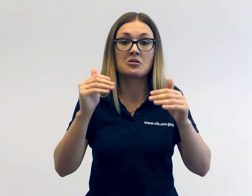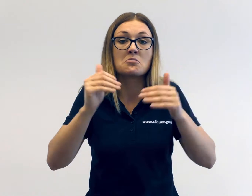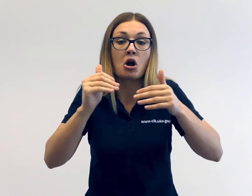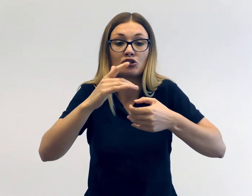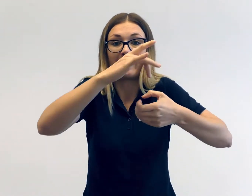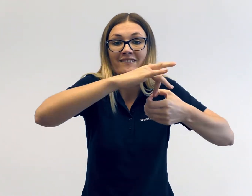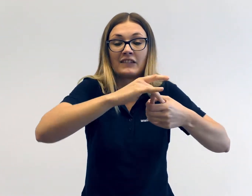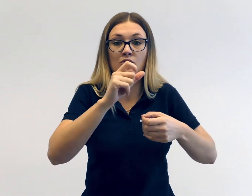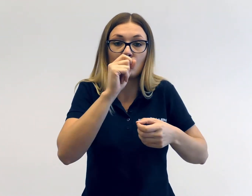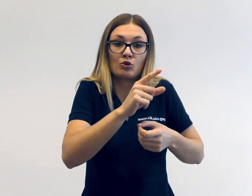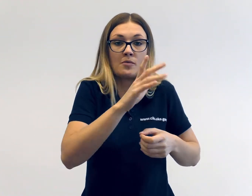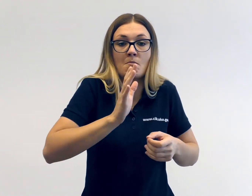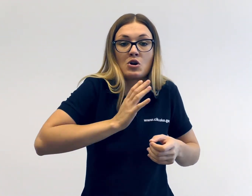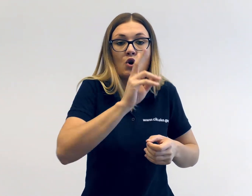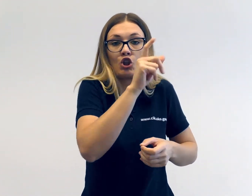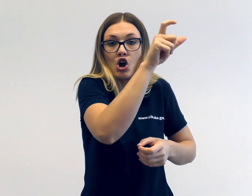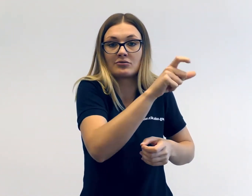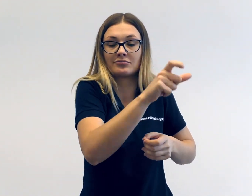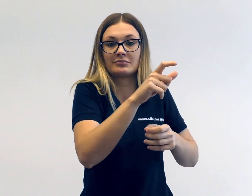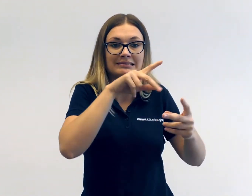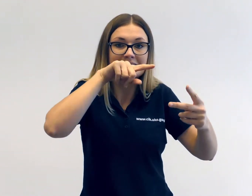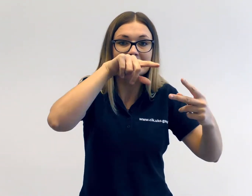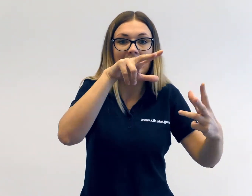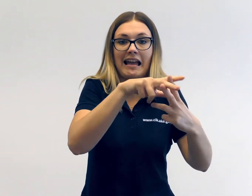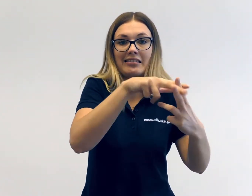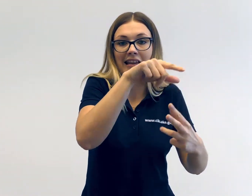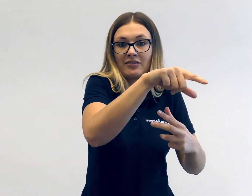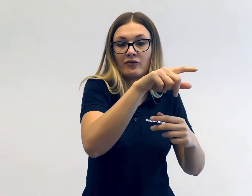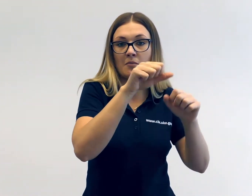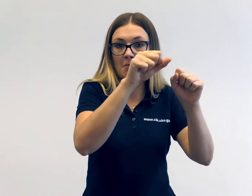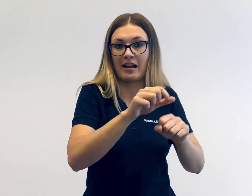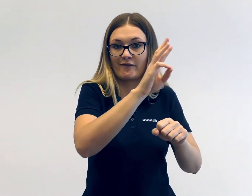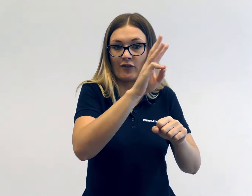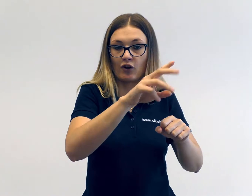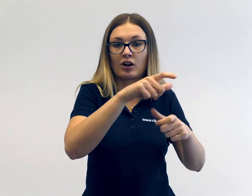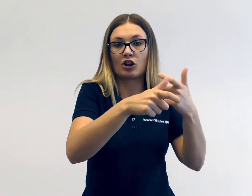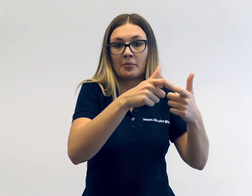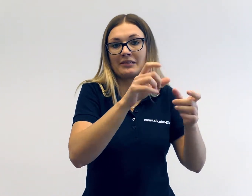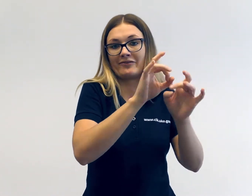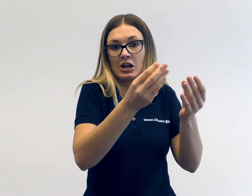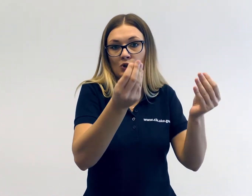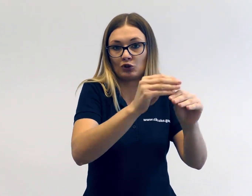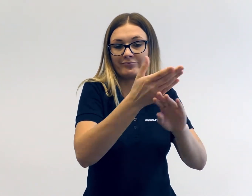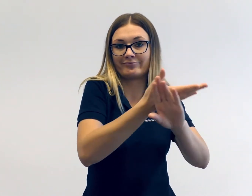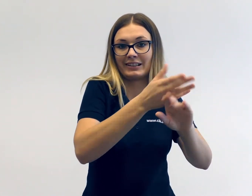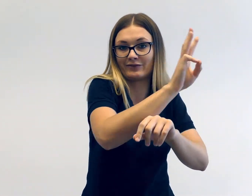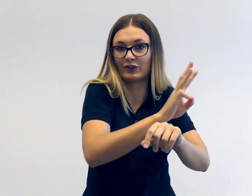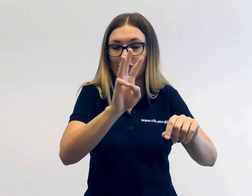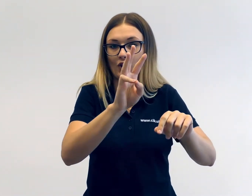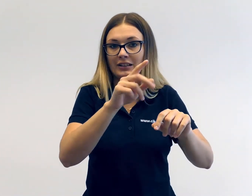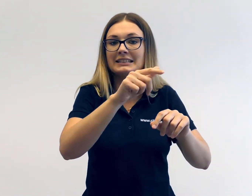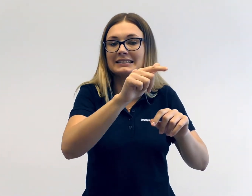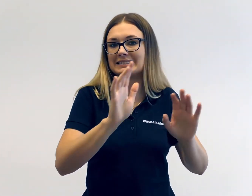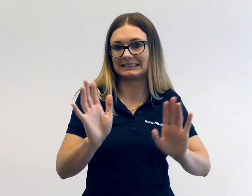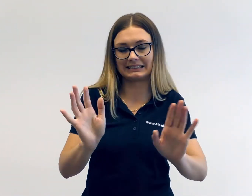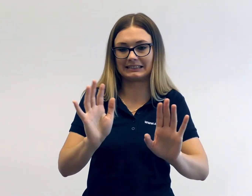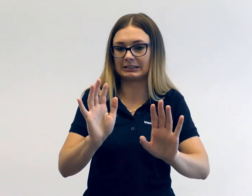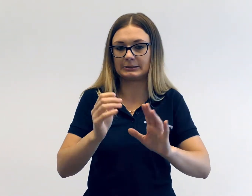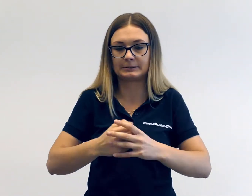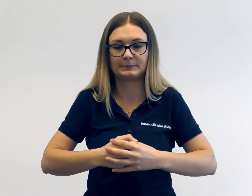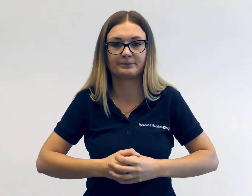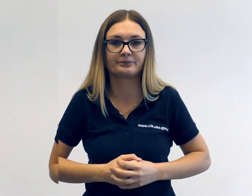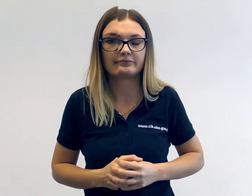Może to oznaczać, że ktoś podszywa się pod daną witrynę, by przechwycić wprowadzane przez użytkowników informacje.